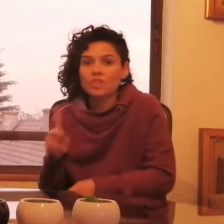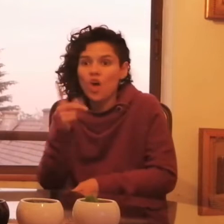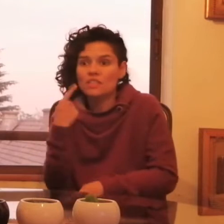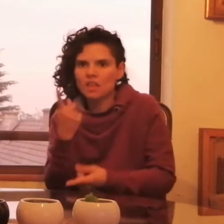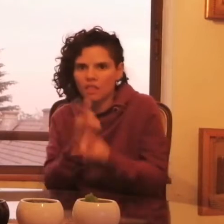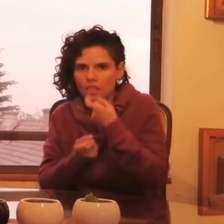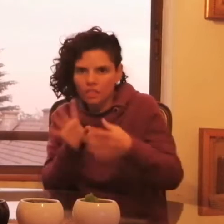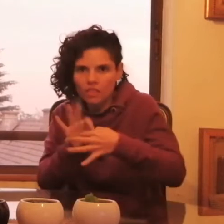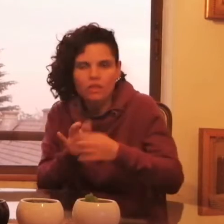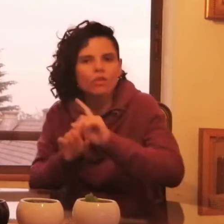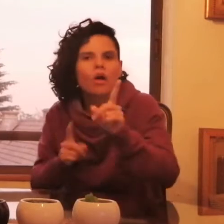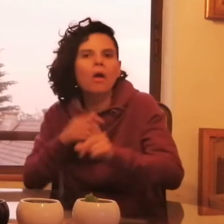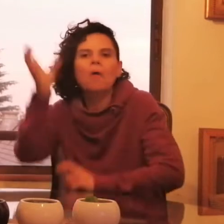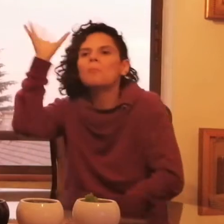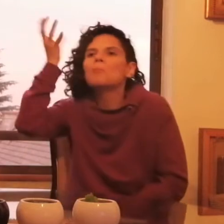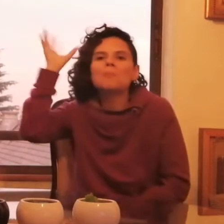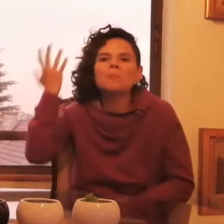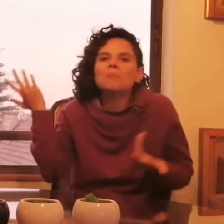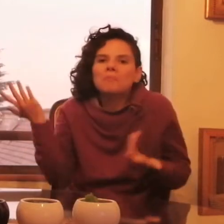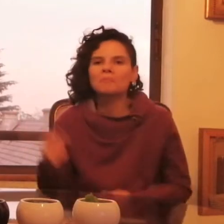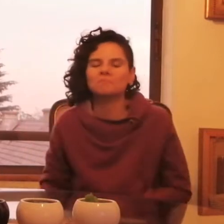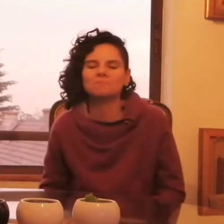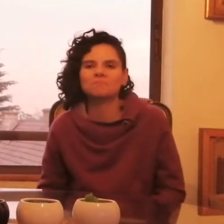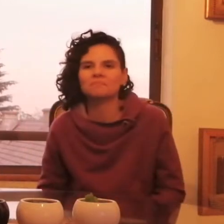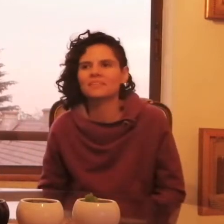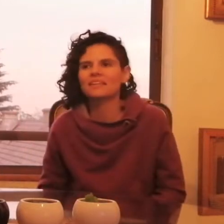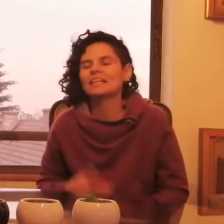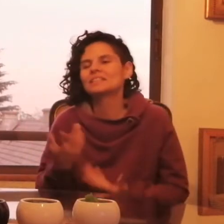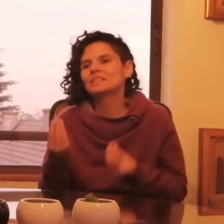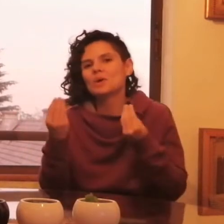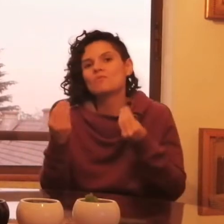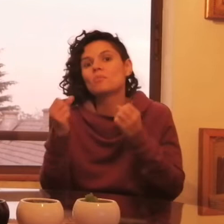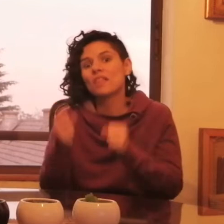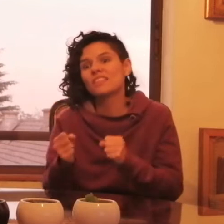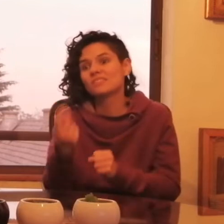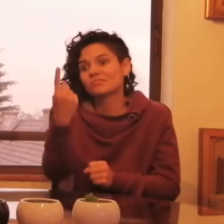no caché, entonces por supuesto puede haber sido más joteo de lo que yo vi pero había uno